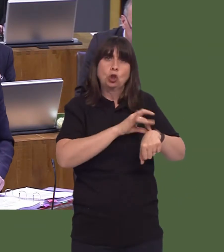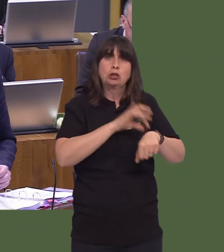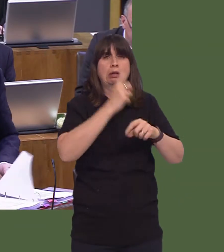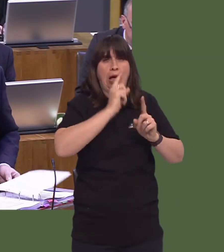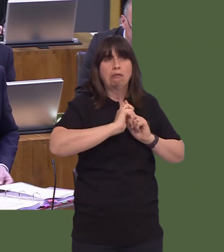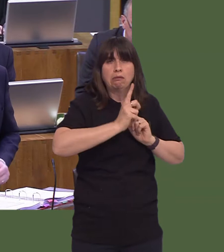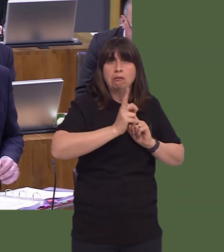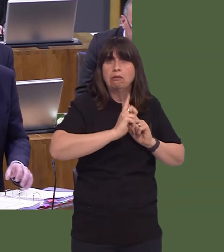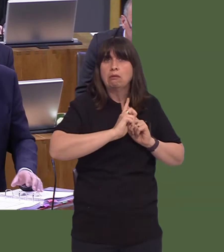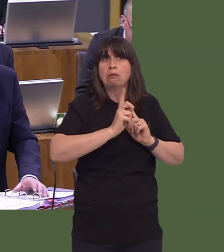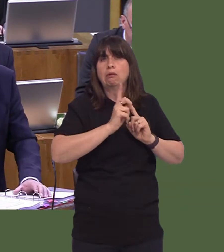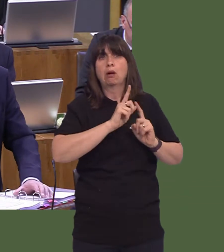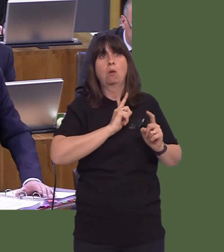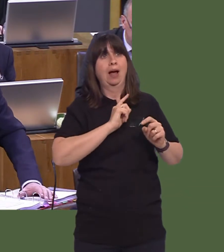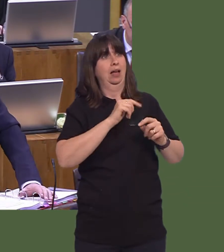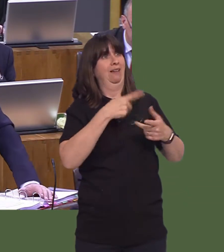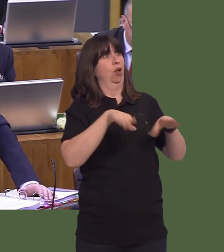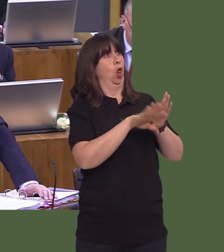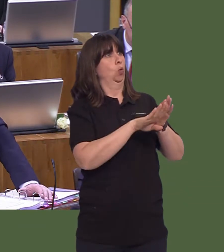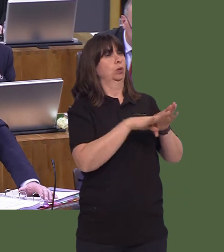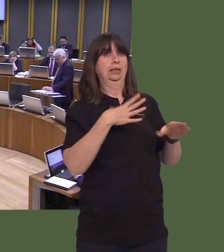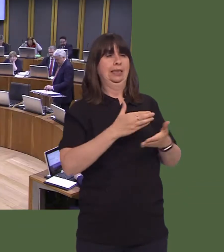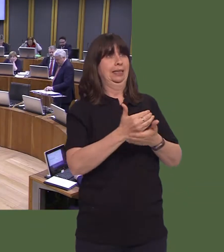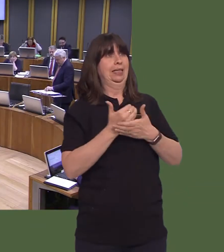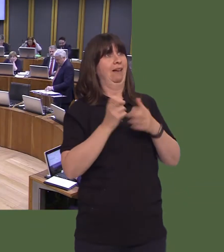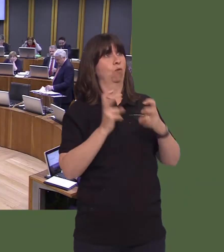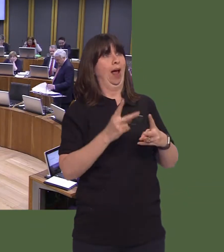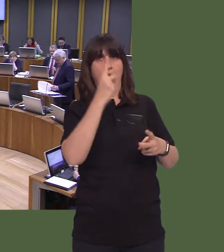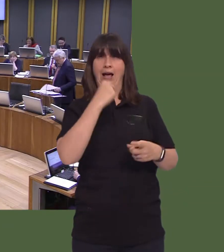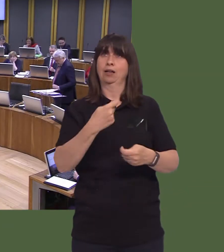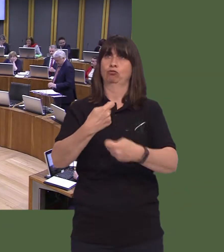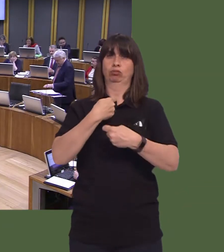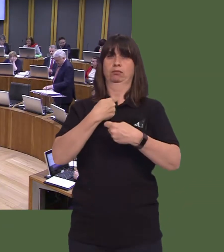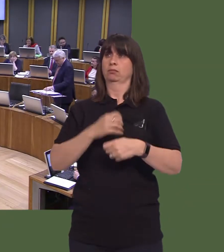Adam Price AM: Efallai bod Llywodraeth Cymru yn disgwyl iddyn nhw ei wneud e, ond, wrth